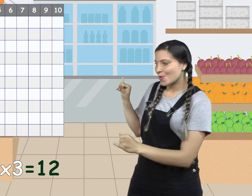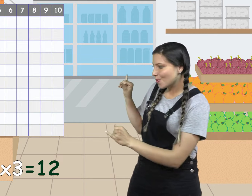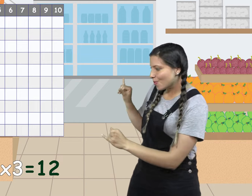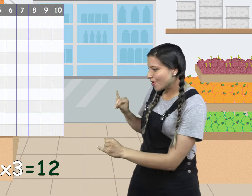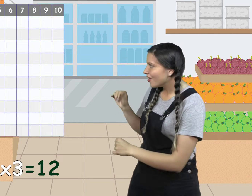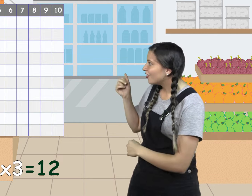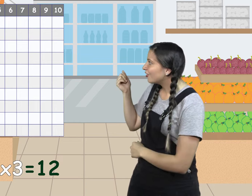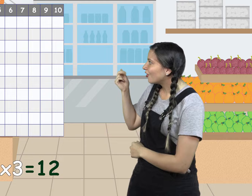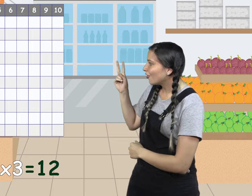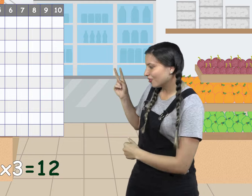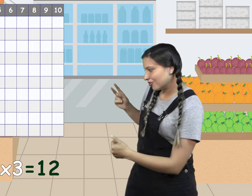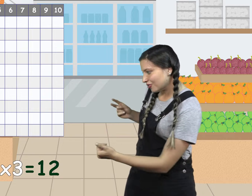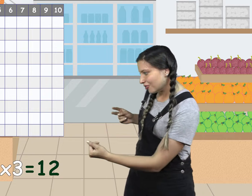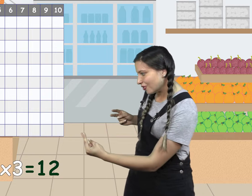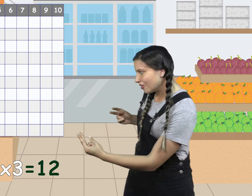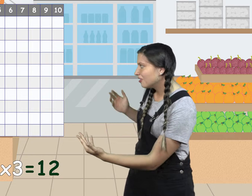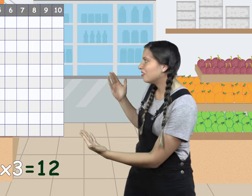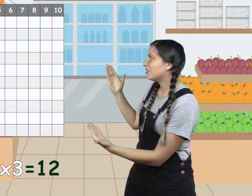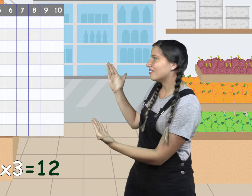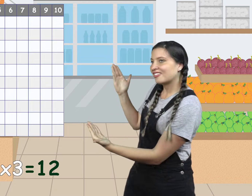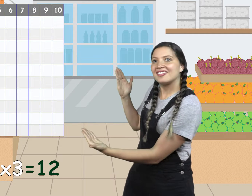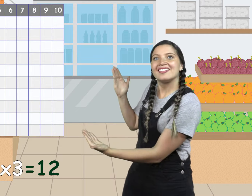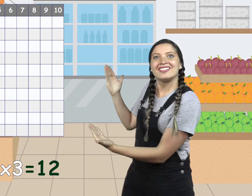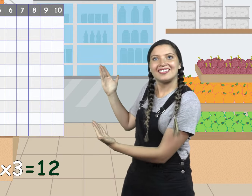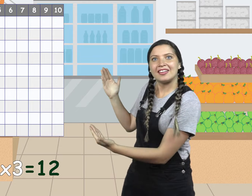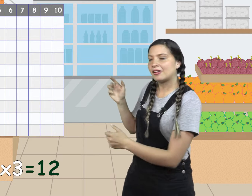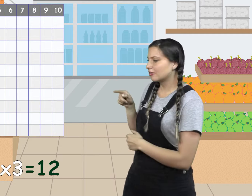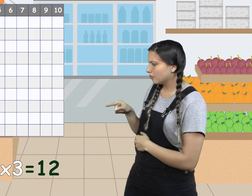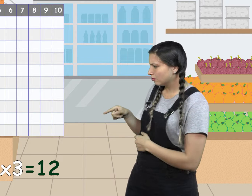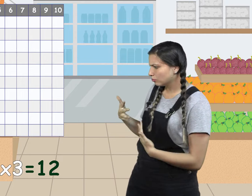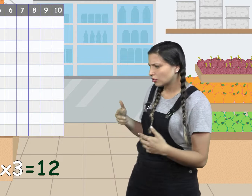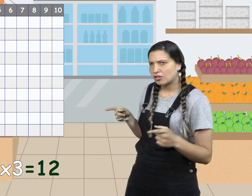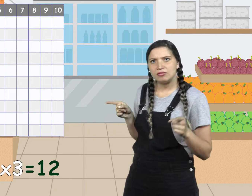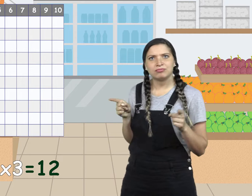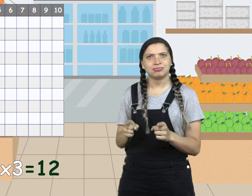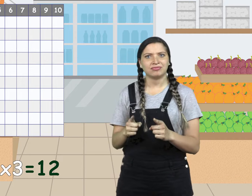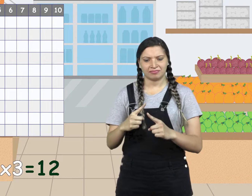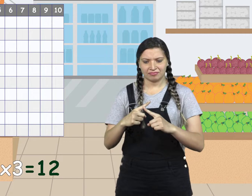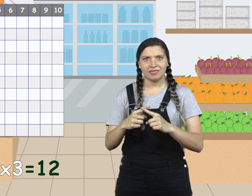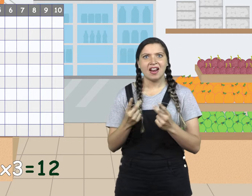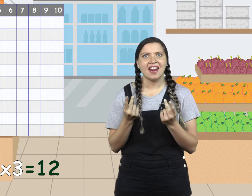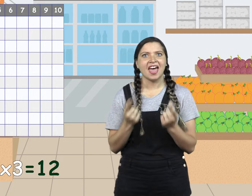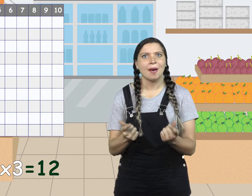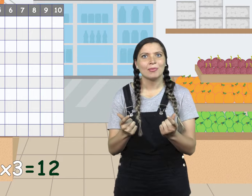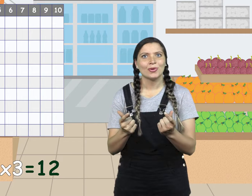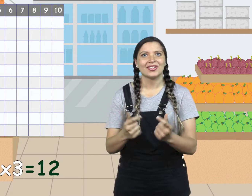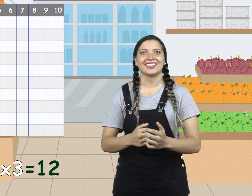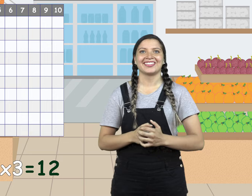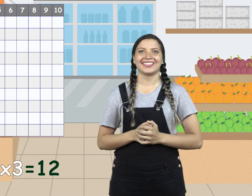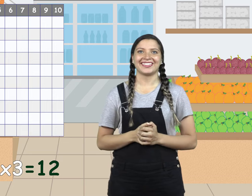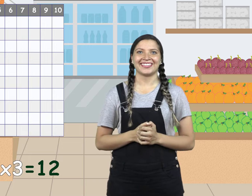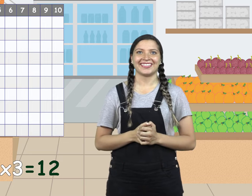El resultado de arriba es igual a la multiplicación de abajo. Como ven, abajo es más rápido.